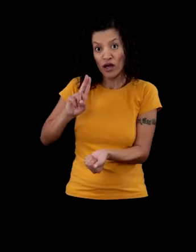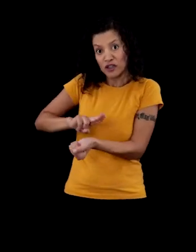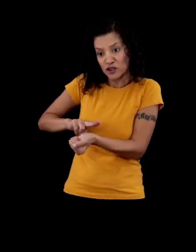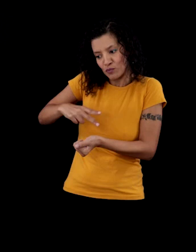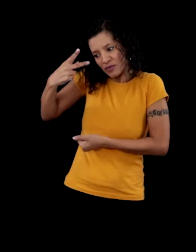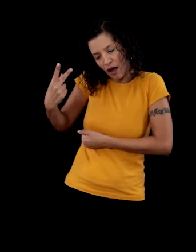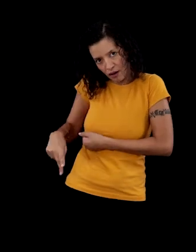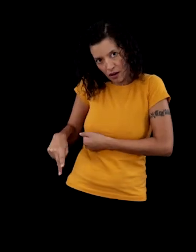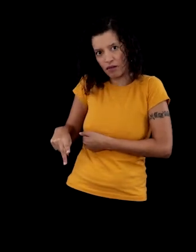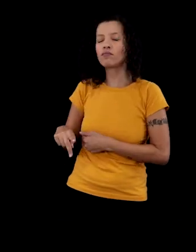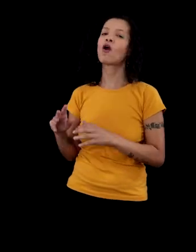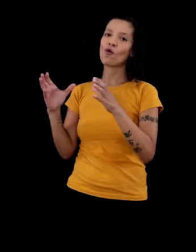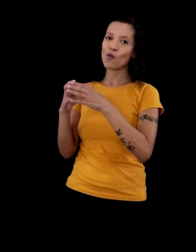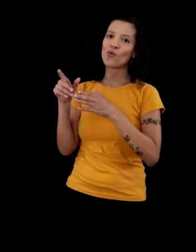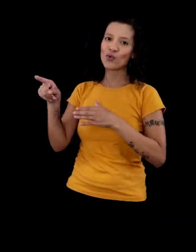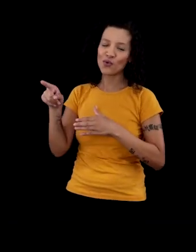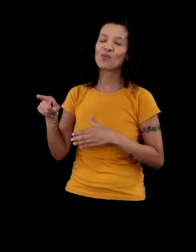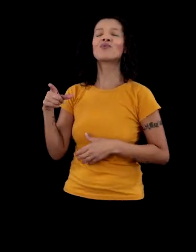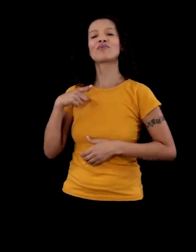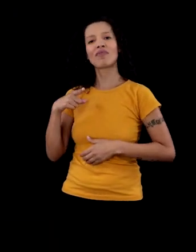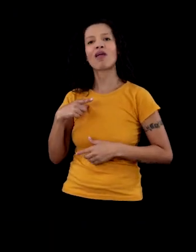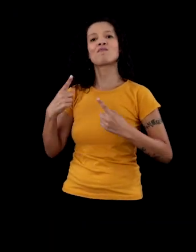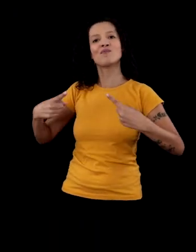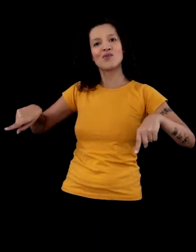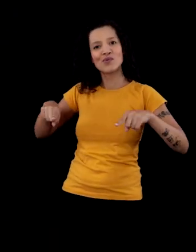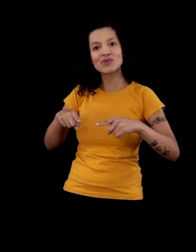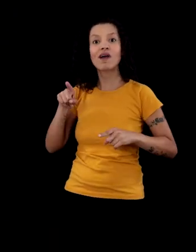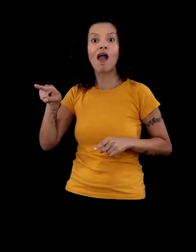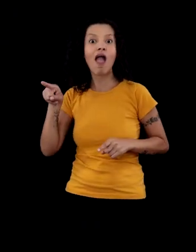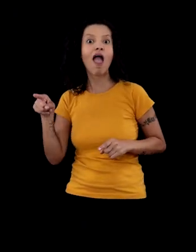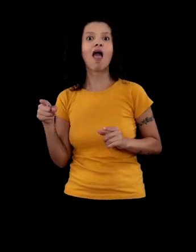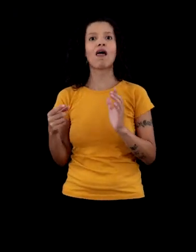e eram desenvolvidos dentro do Canarana com as composições que ela fazia.